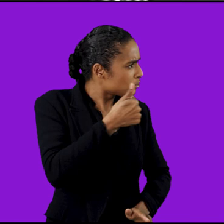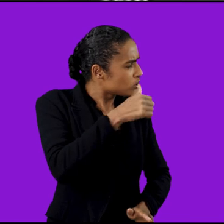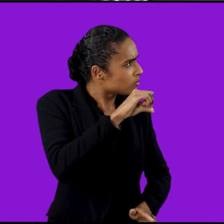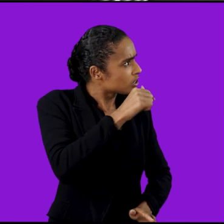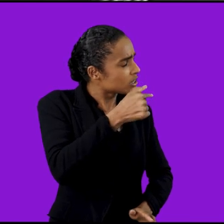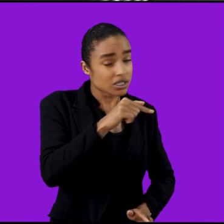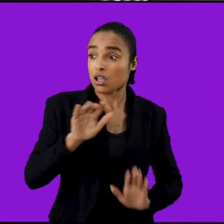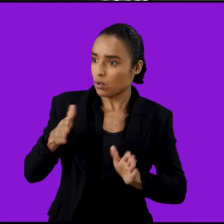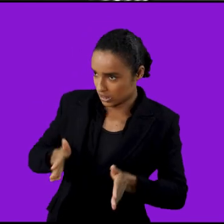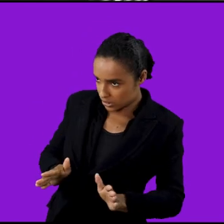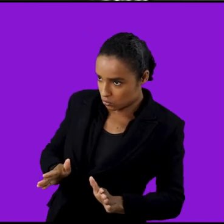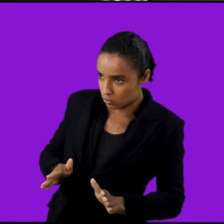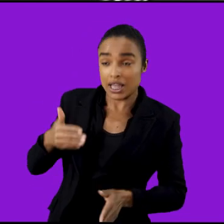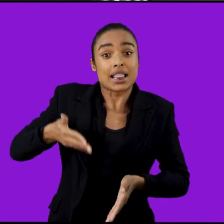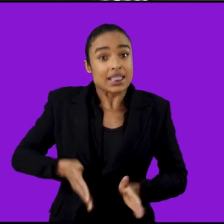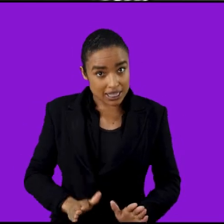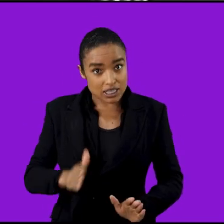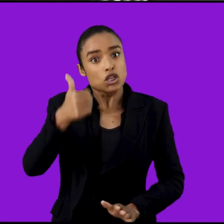Nasceu? Nasceu? Não. É. Nasceu em 1917. Ela foi morrer,